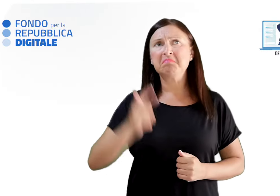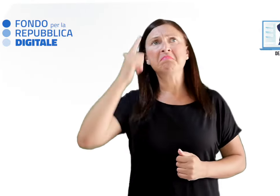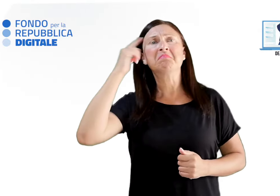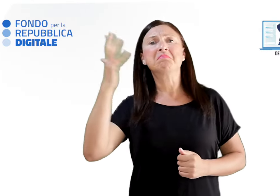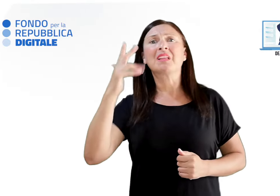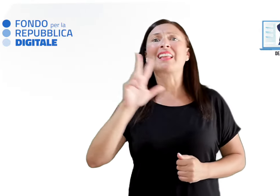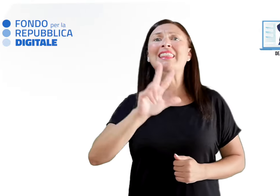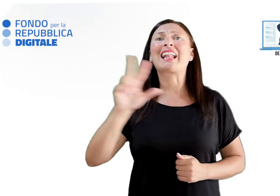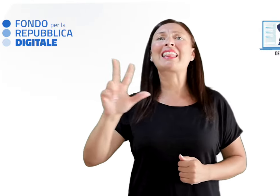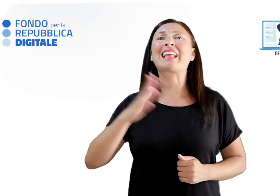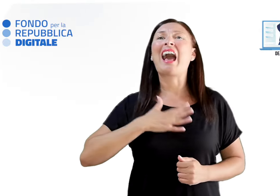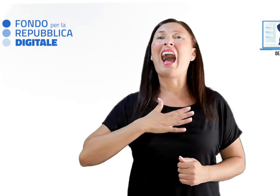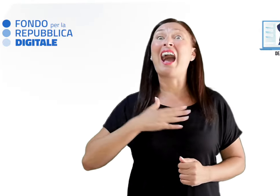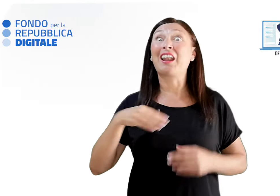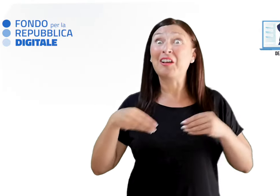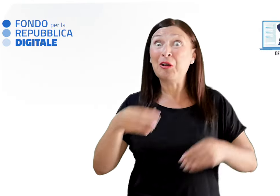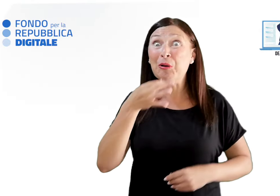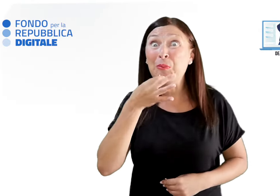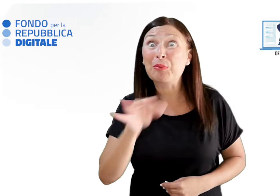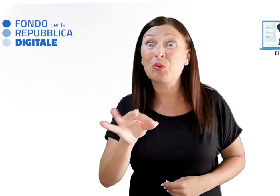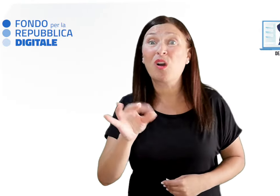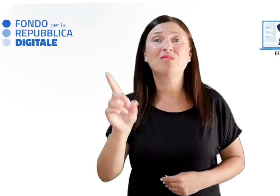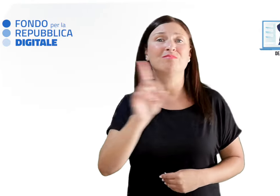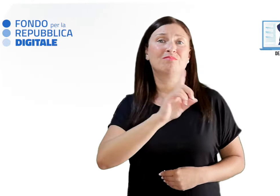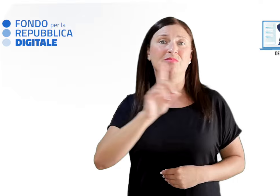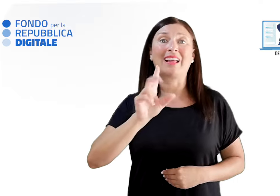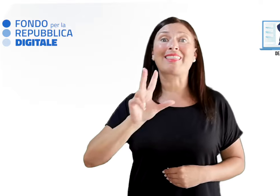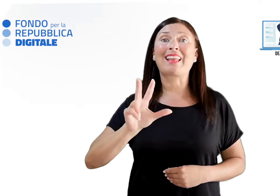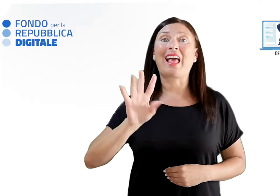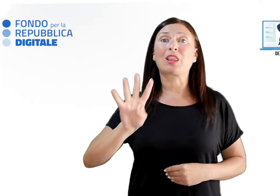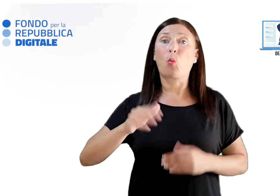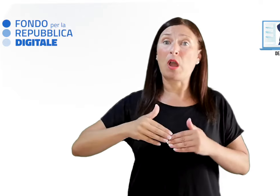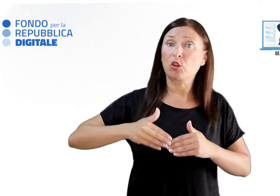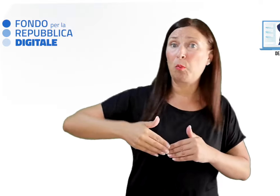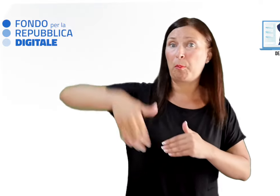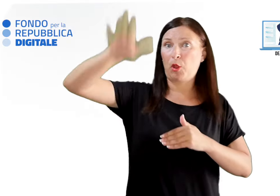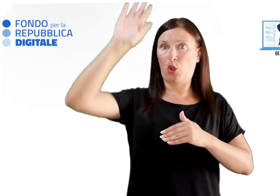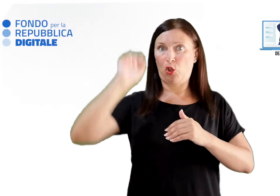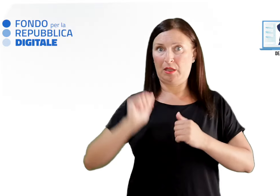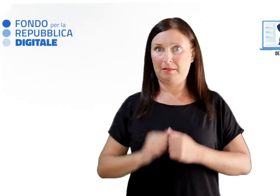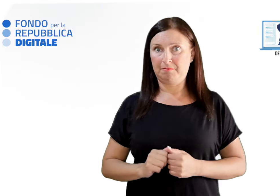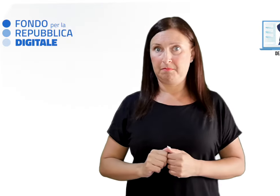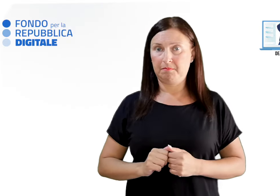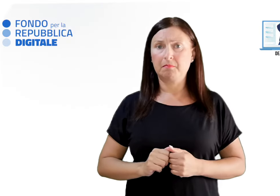ad esempio chi ha 33 anni non può partecipare, può partecipare chi ha 34 anni in poi